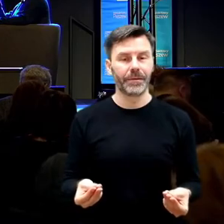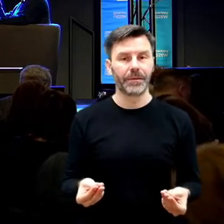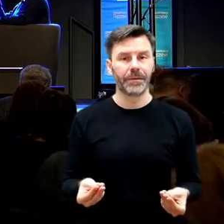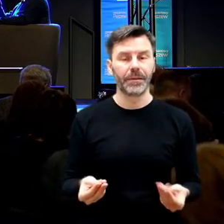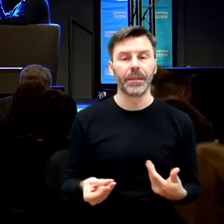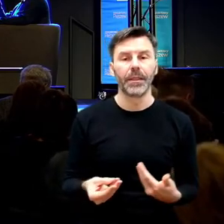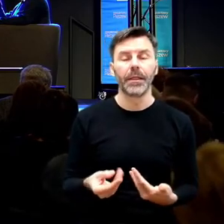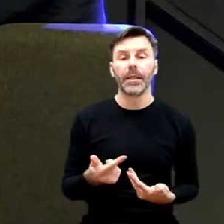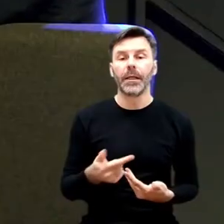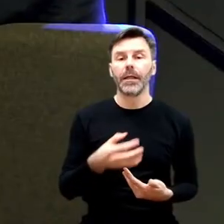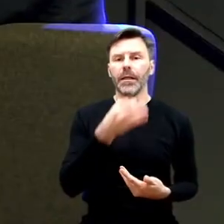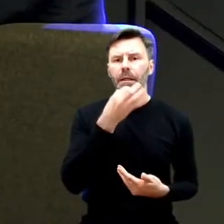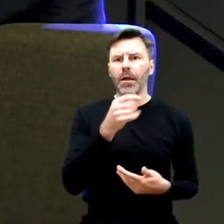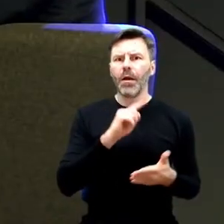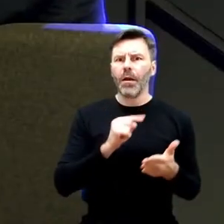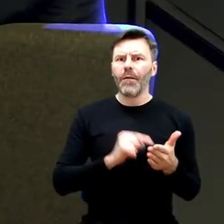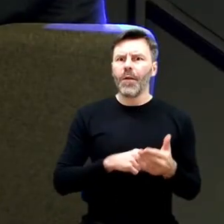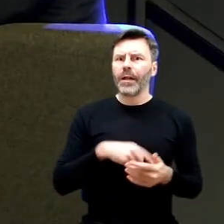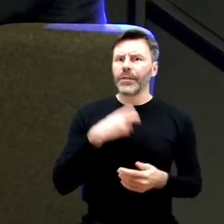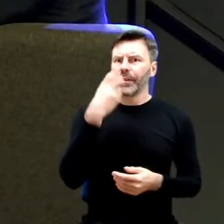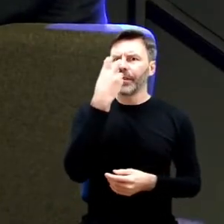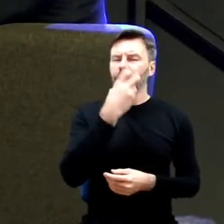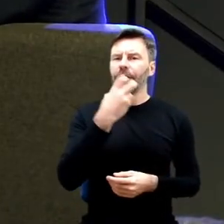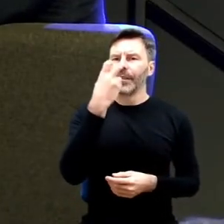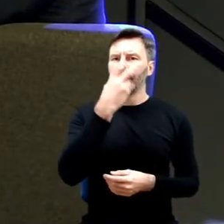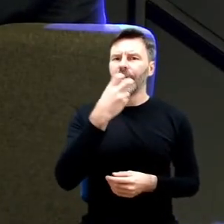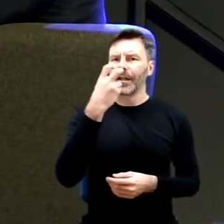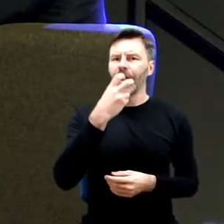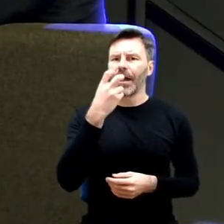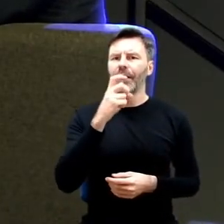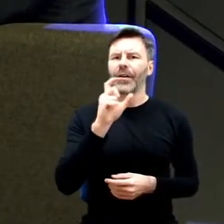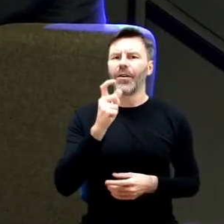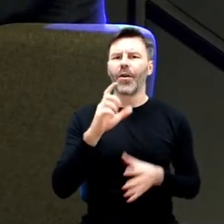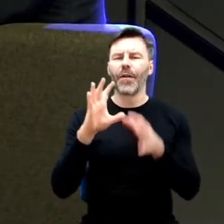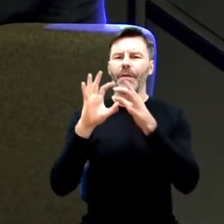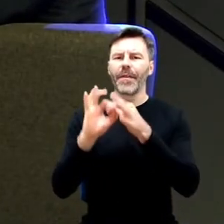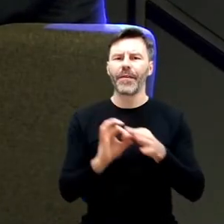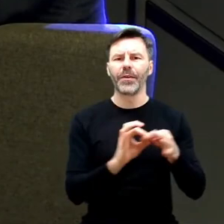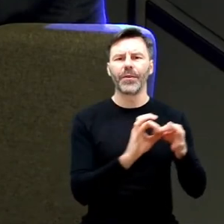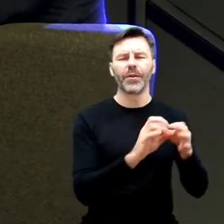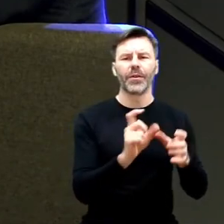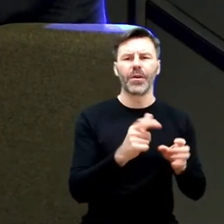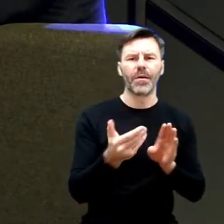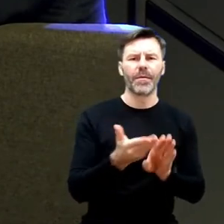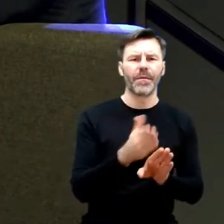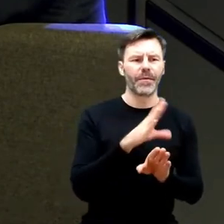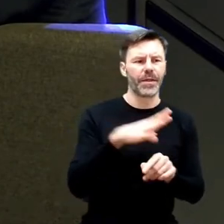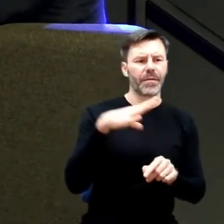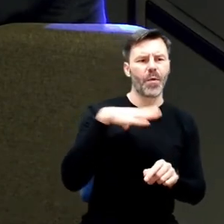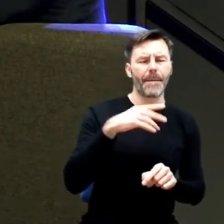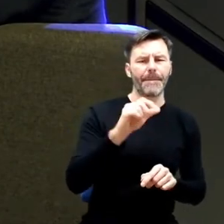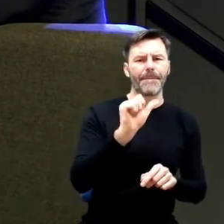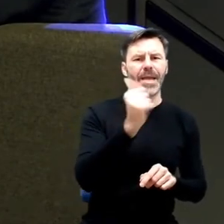To w ogóle ciekawe, bo to bardzo nawiązuje do tego, co było w tej pierwszej dyskusji o tym modelu